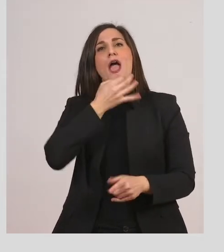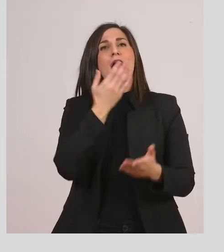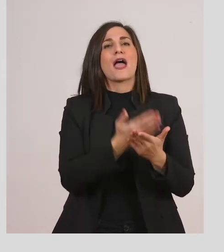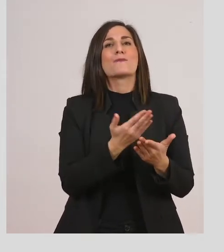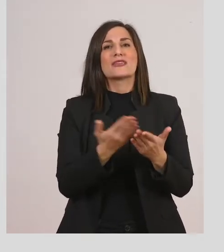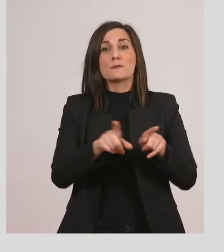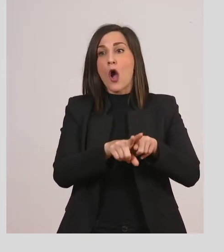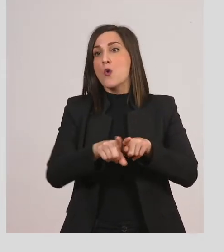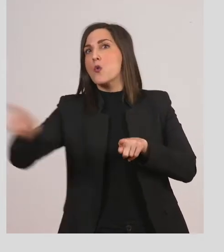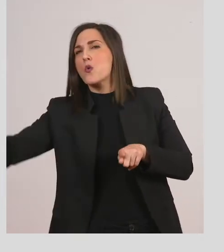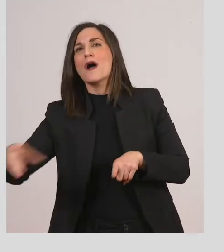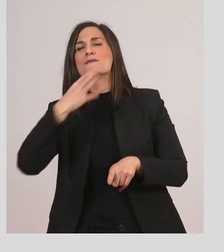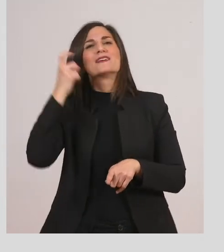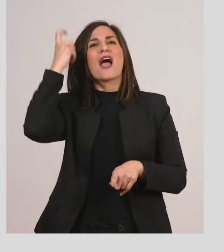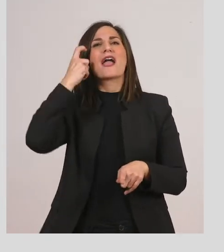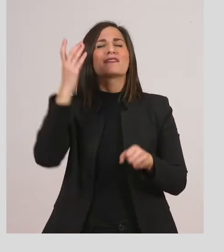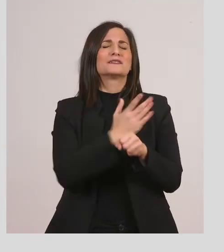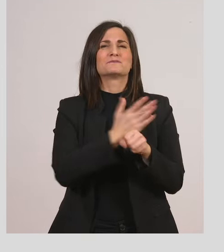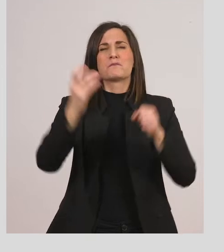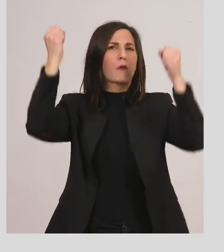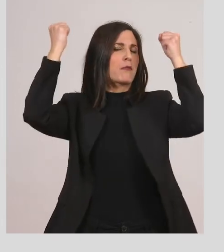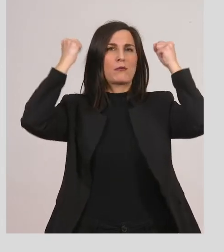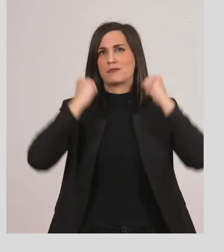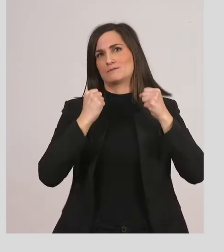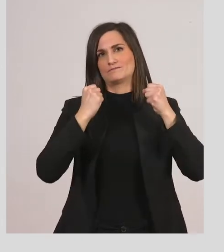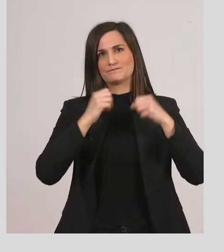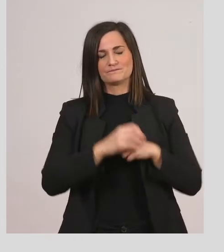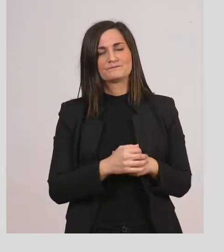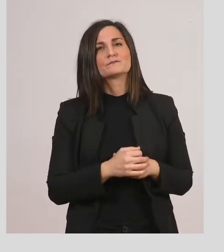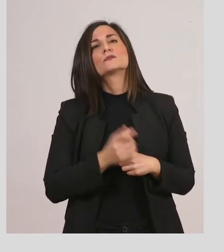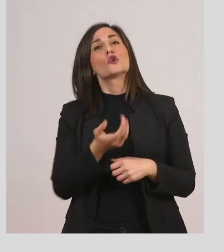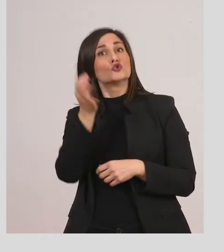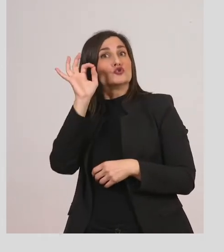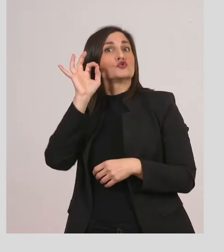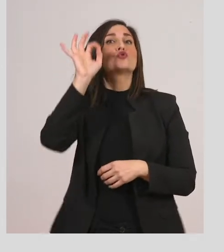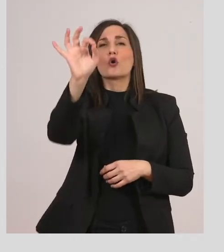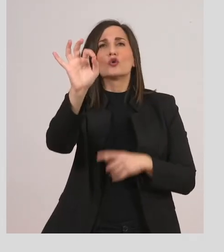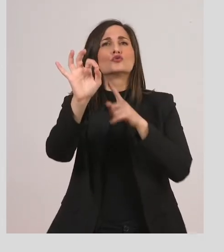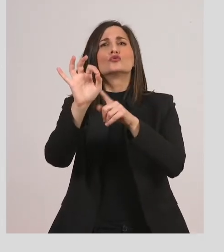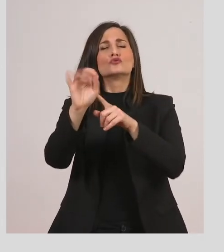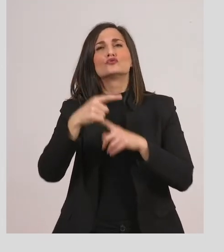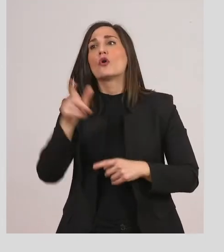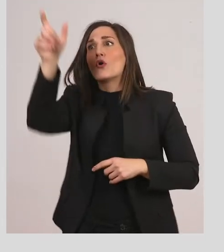να βγούμε εκτός θέματος, έχουμε ακυρώσει, στην ουσία όλη, μας την έκθεση. Βάζουμε το στόχο μας. Που, είπαμε, είναι να πείσουμε τον άλλον.